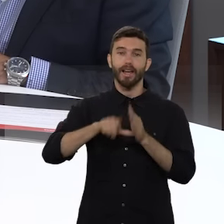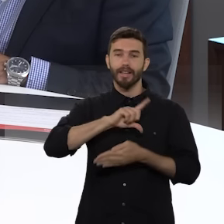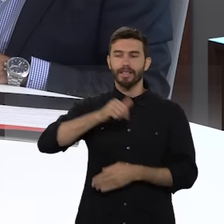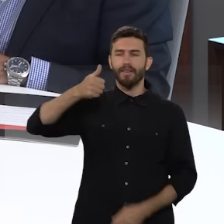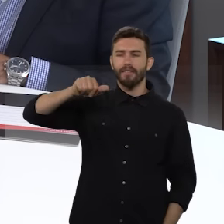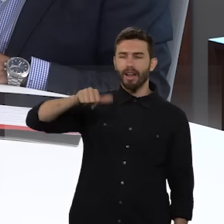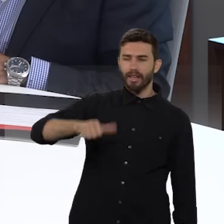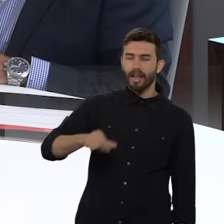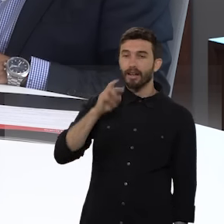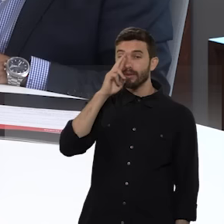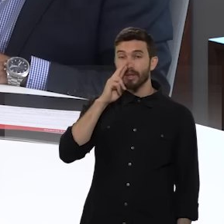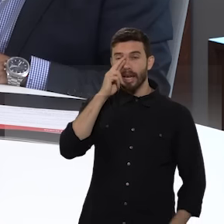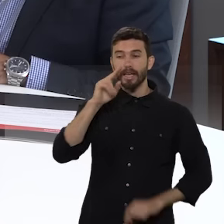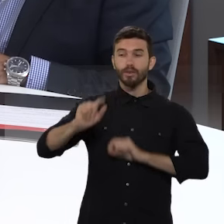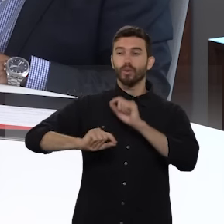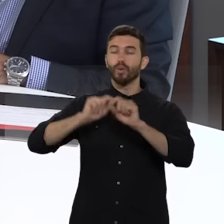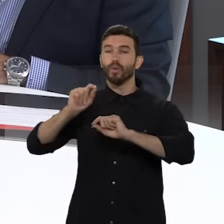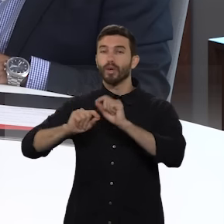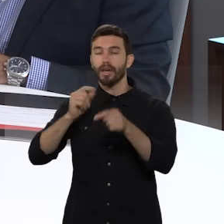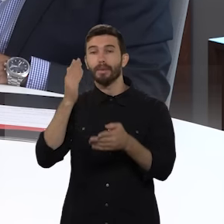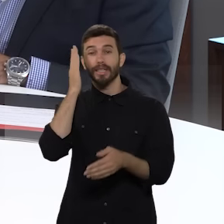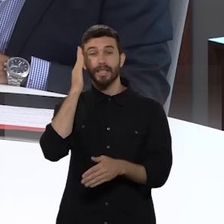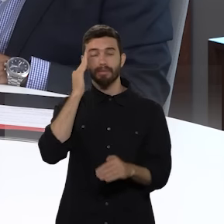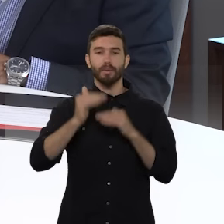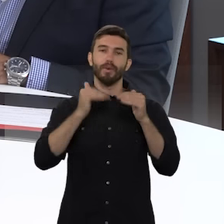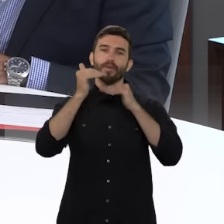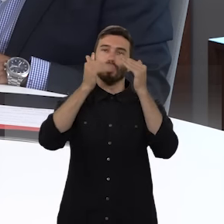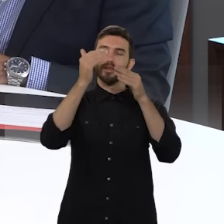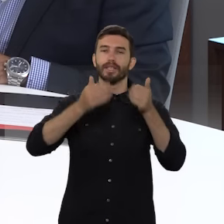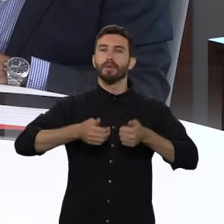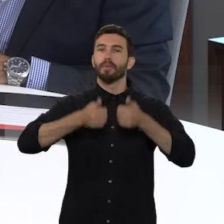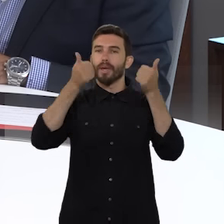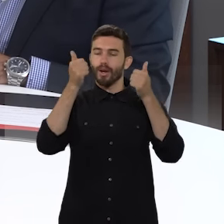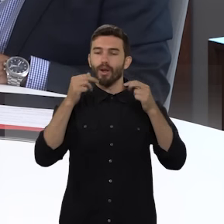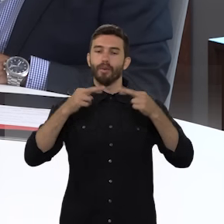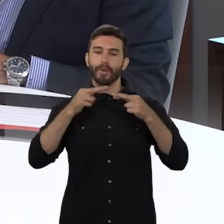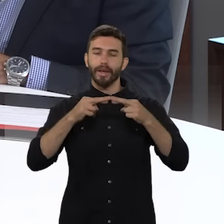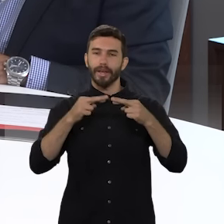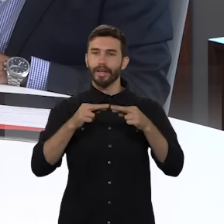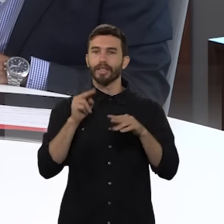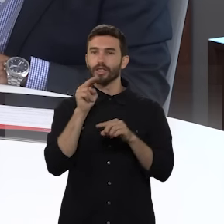ter uma evolução para uma rede mais estável. Perfeito.